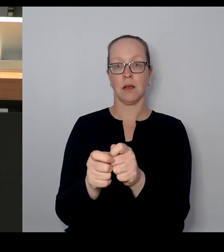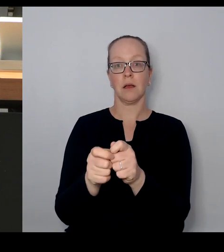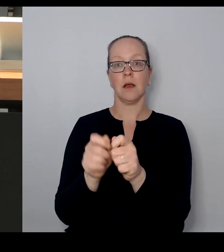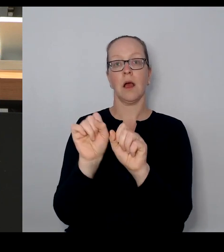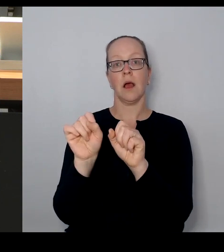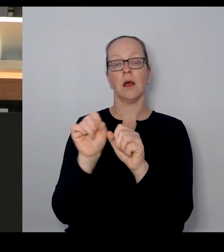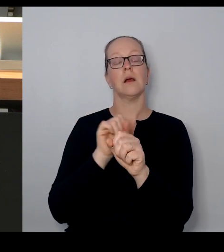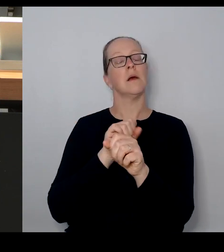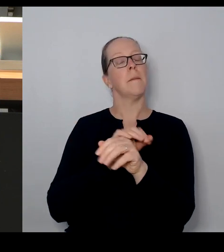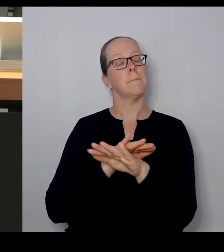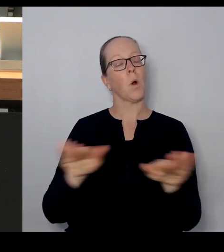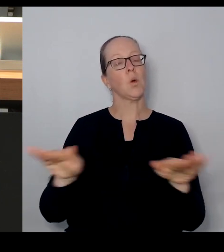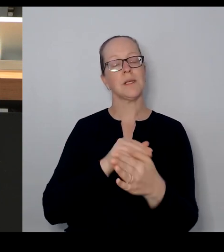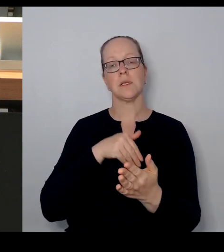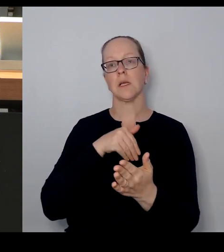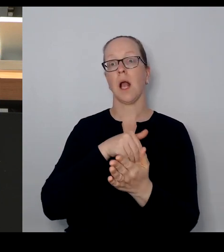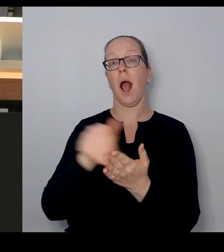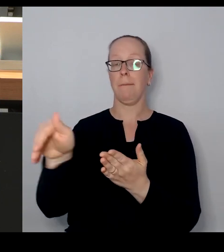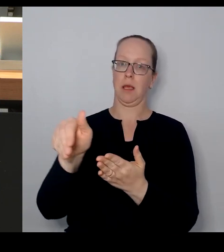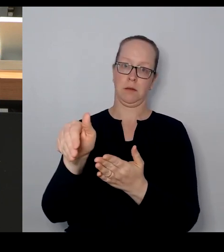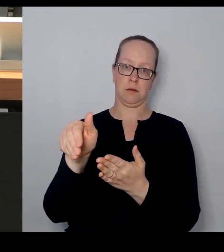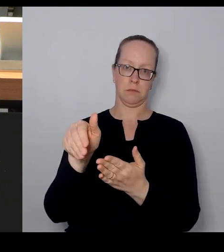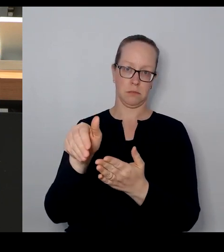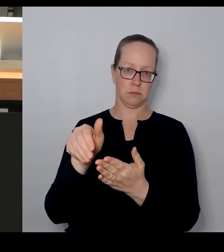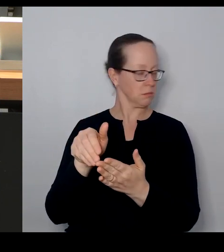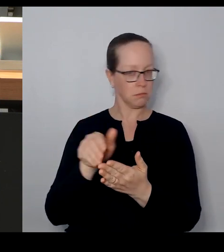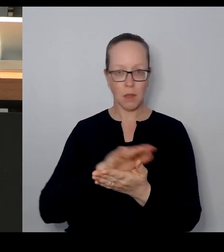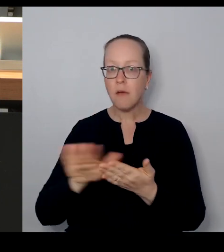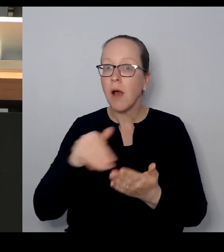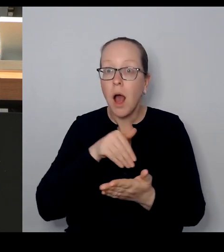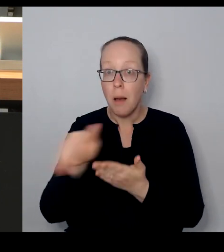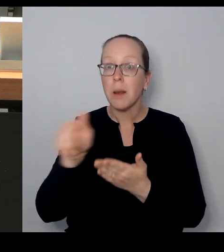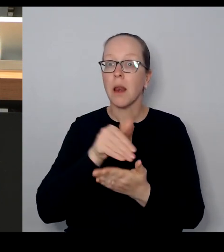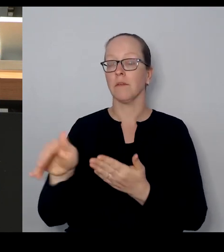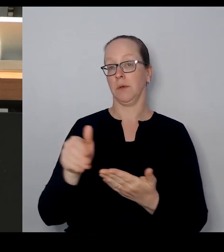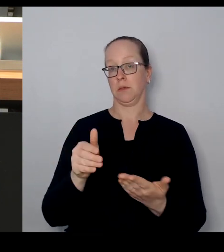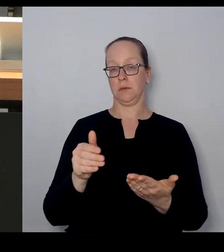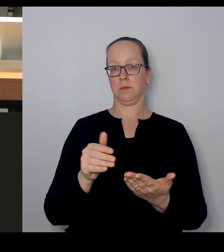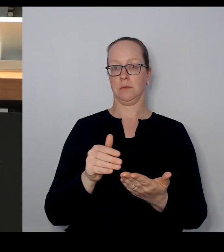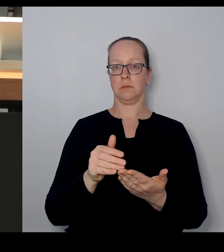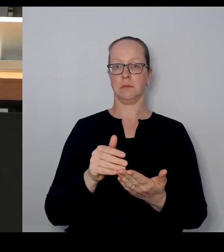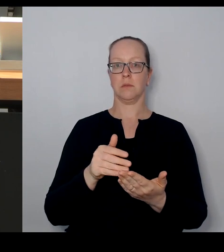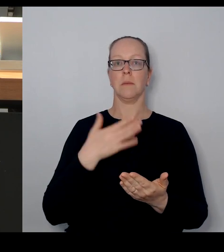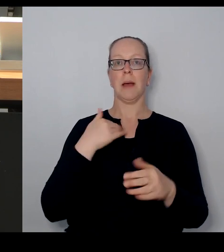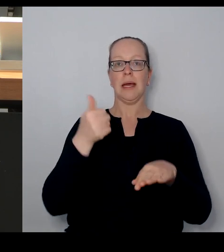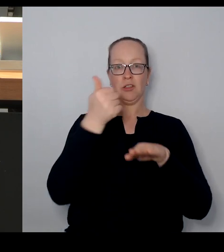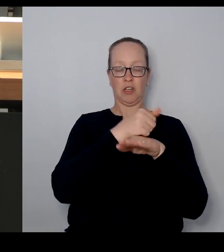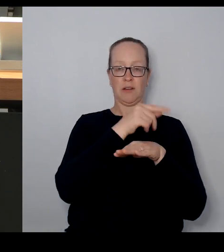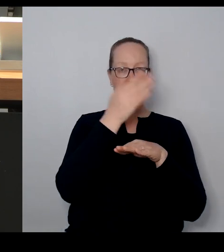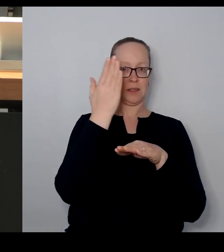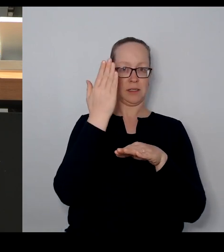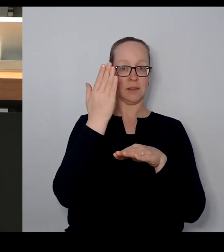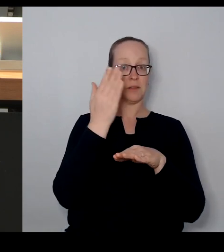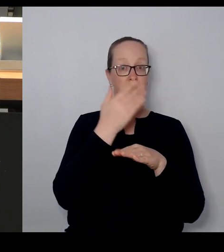Und das tut meine damalige Chefin nicht, weil sie ein böser Mensch ist. Ganz im Gegenteil, Sie liebt ihren Beruf, sie liebt ihre Kundinnen